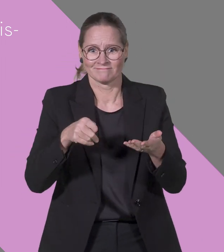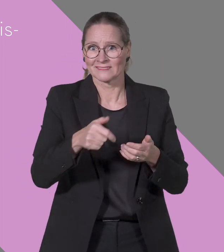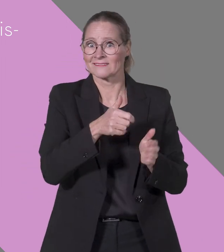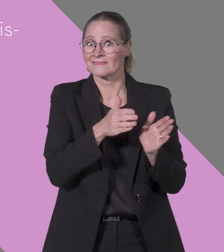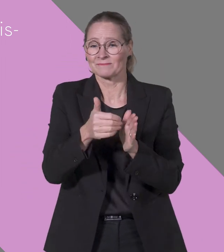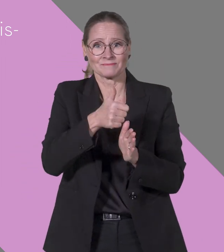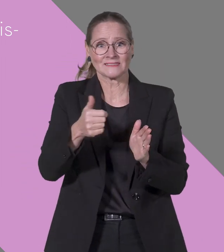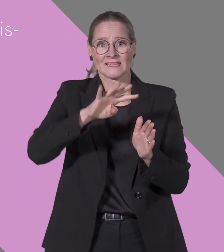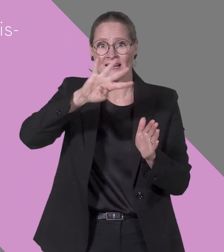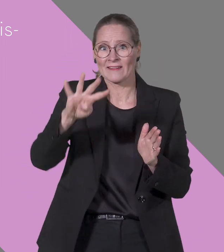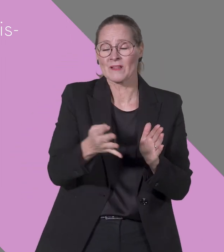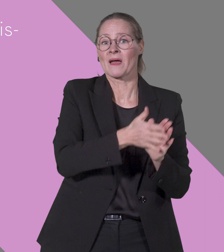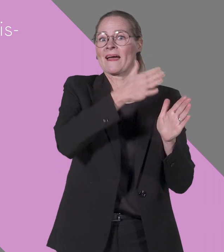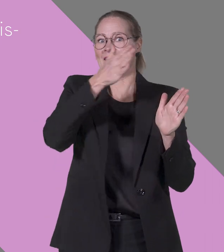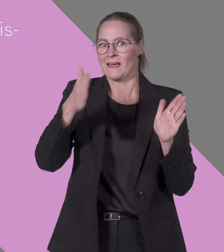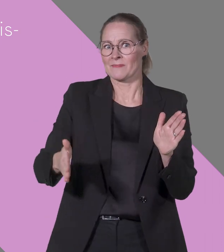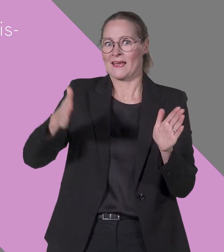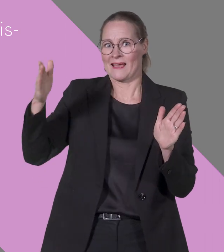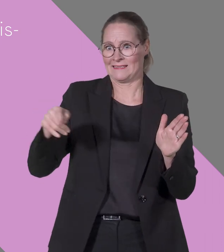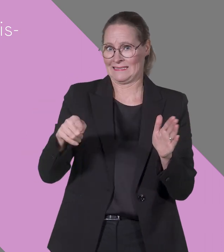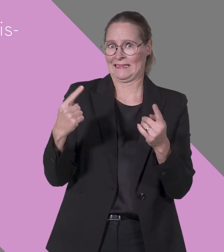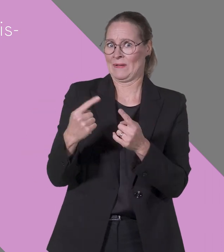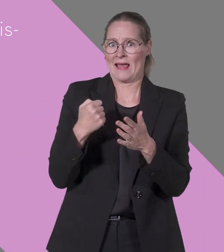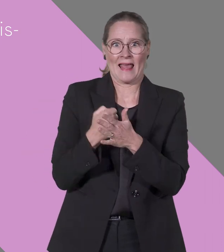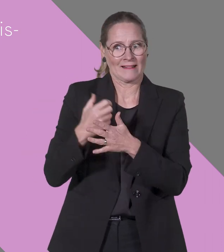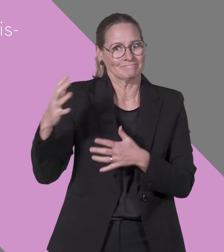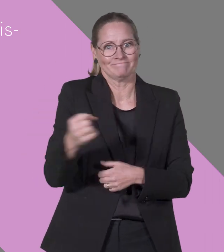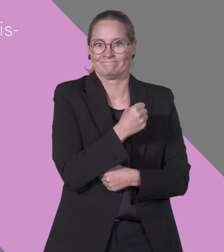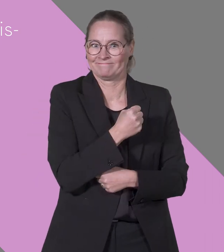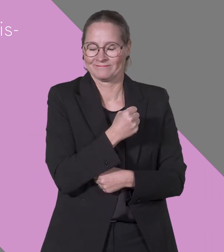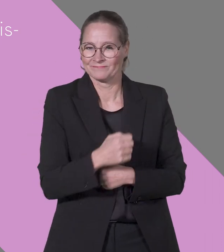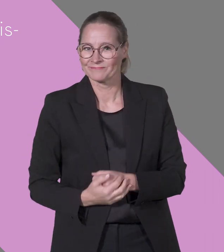ja se järjestetään vain neljän vuoden välein. Tähän tilaisuuteen kannattaa siis tarttua!